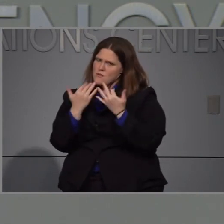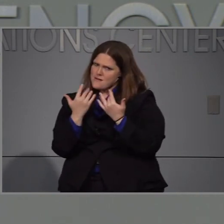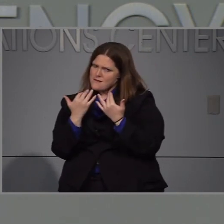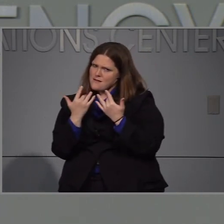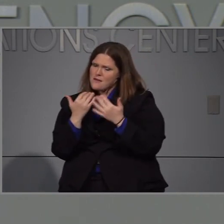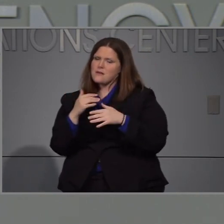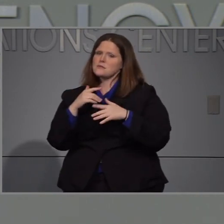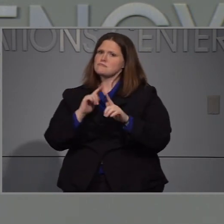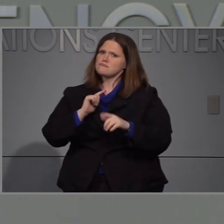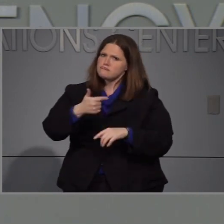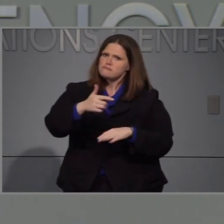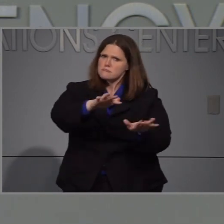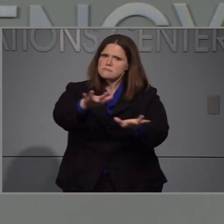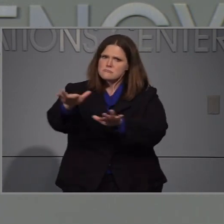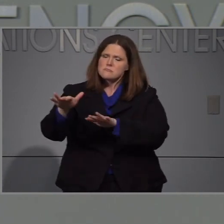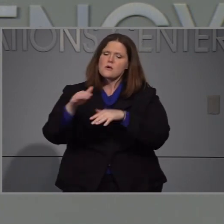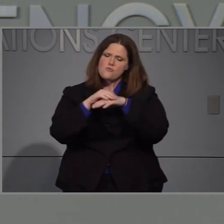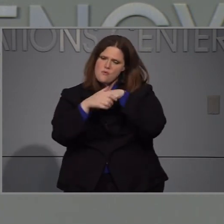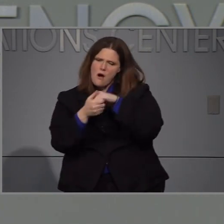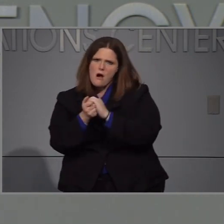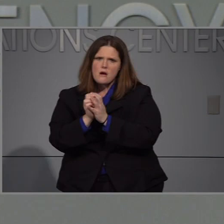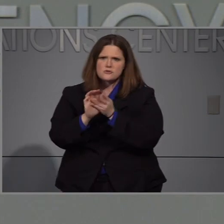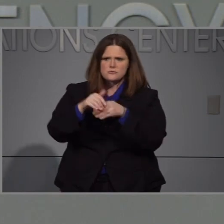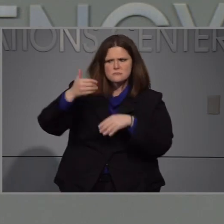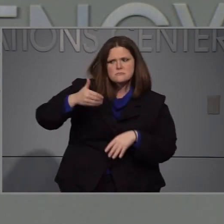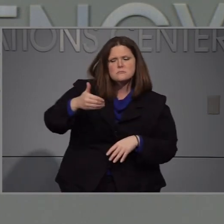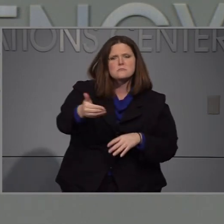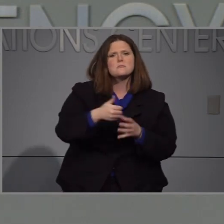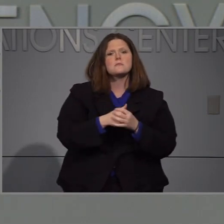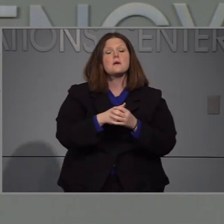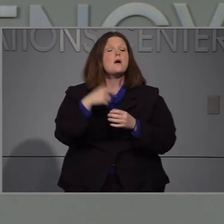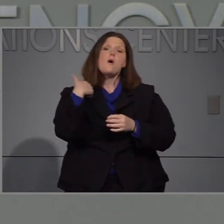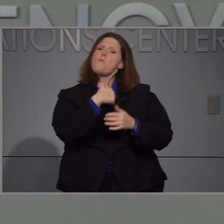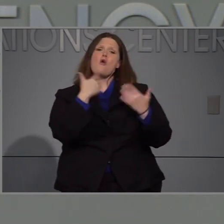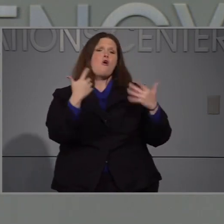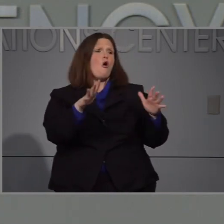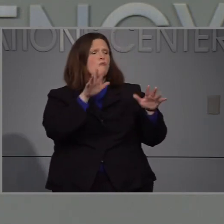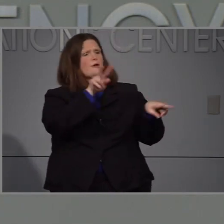pies y lavarse las manos con frecuencia. Así que hay transmisión viral.